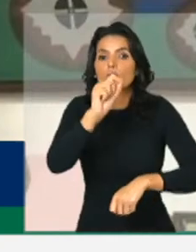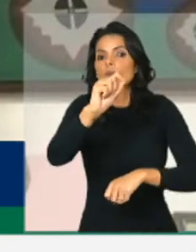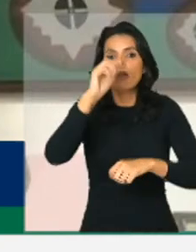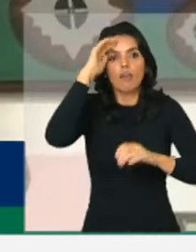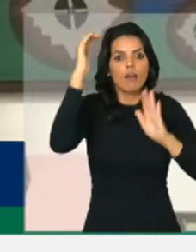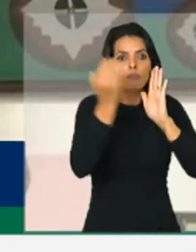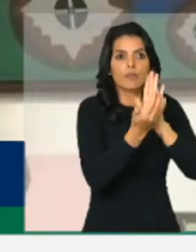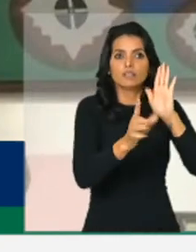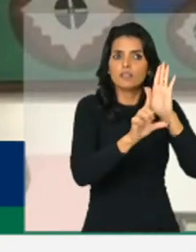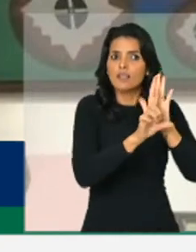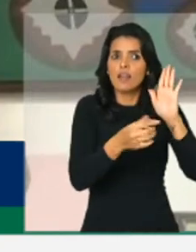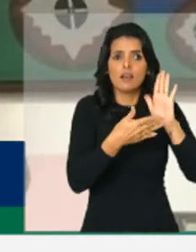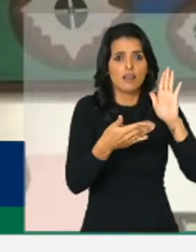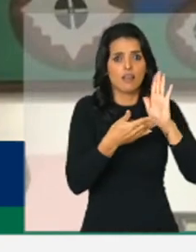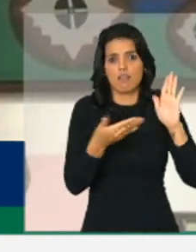PREVIDÊNCIA. NÓS ESTAMOS FALANDO DE UM COTO GENTE DE